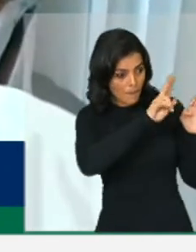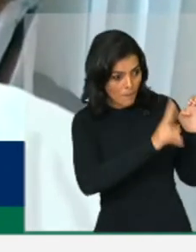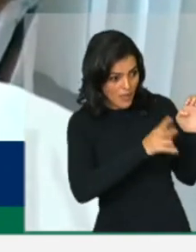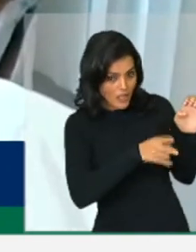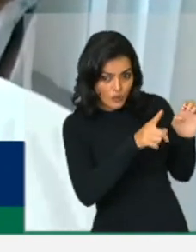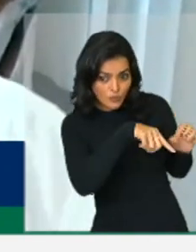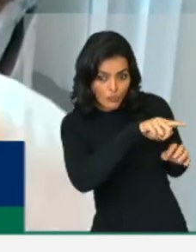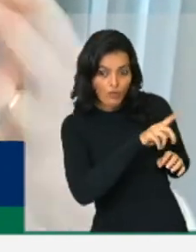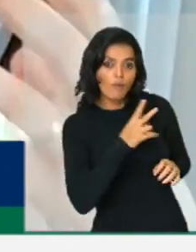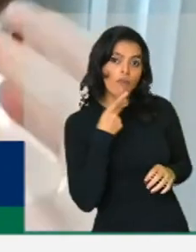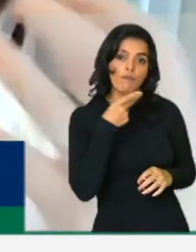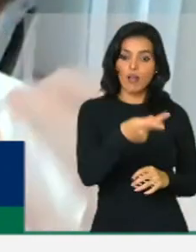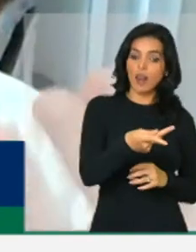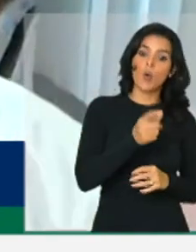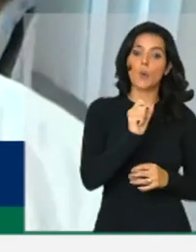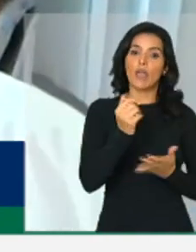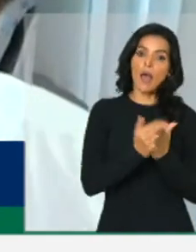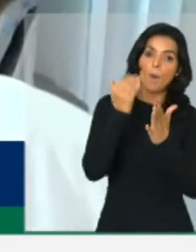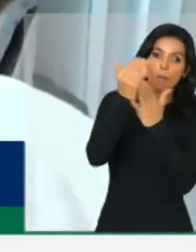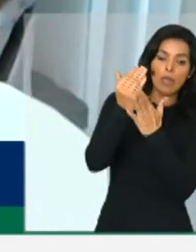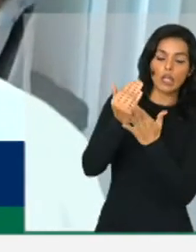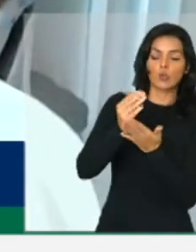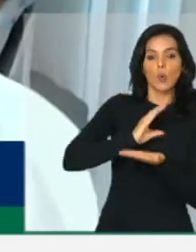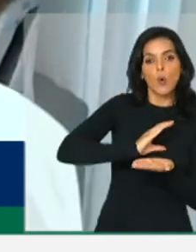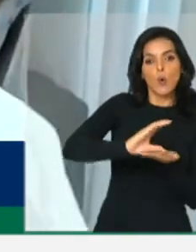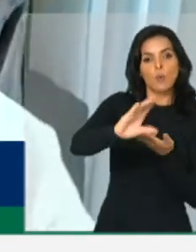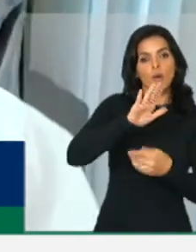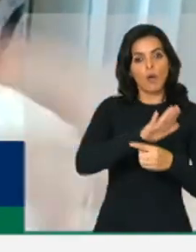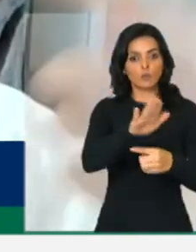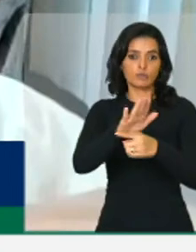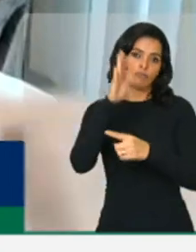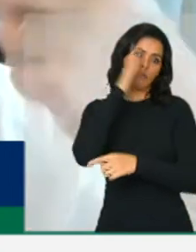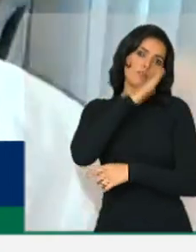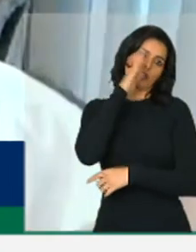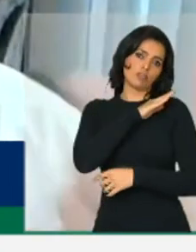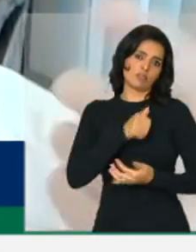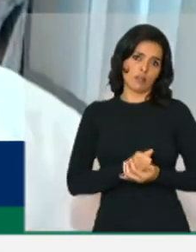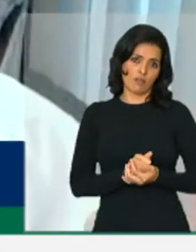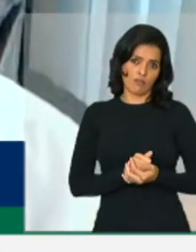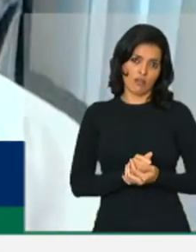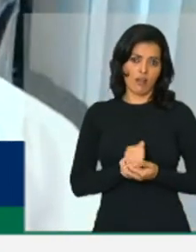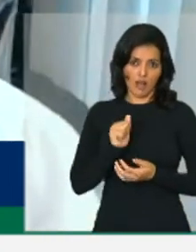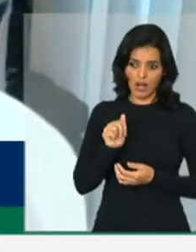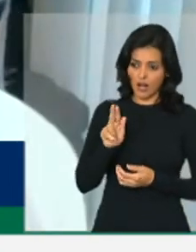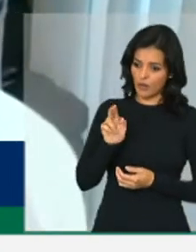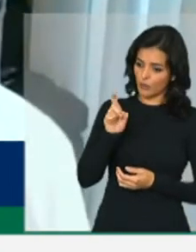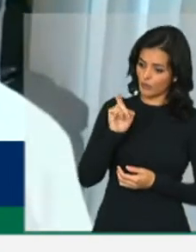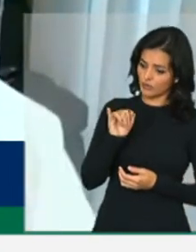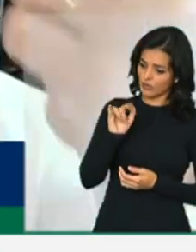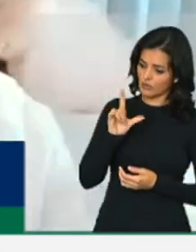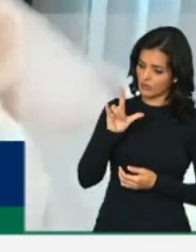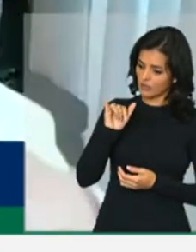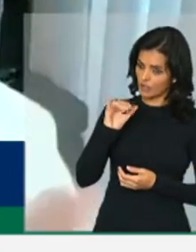DINHEIRO VEM DE IMPOSTOS. NESTE CASO ESTAREMOS ARRECADANDO A MAIS E NÃO DOANDO NADA. DEPOIS VÊM PEDIR AUXÍLIO EMERGENCIAL SEM SABER